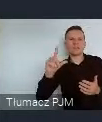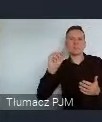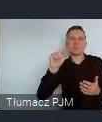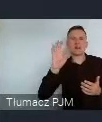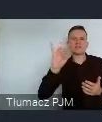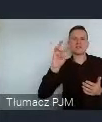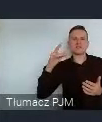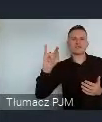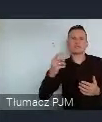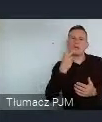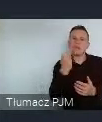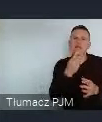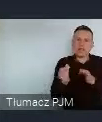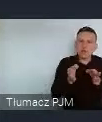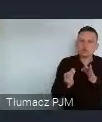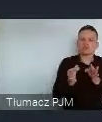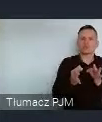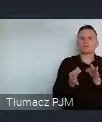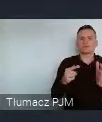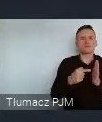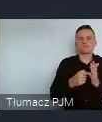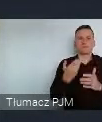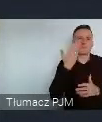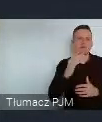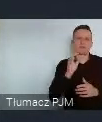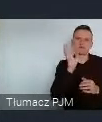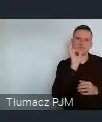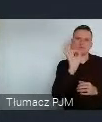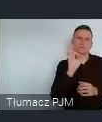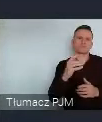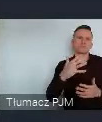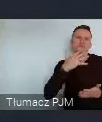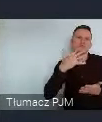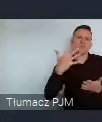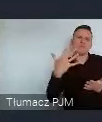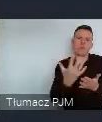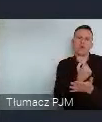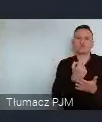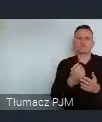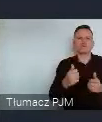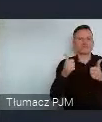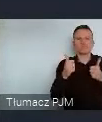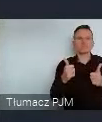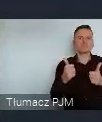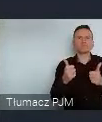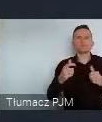i bardzo tutaj korzystne w zakresie obniżania emisji.